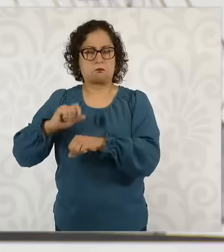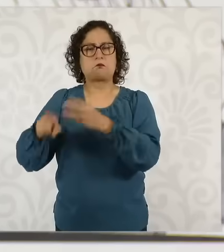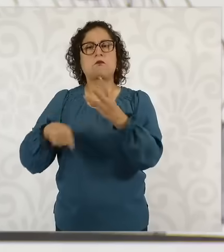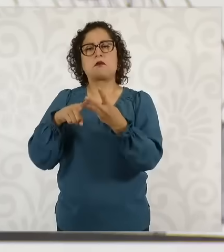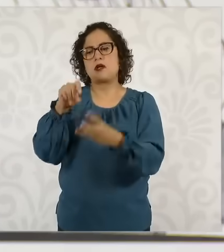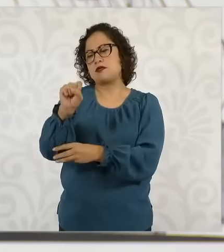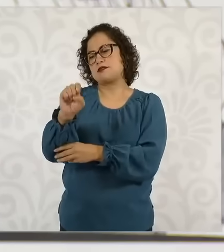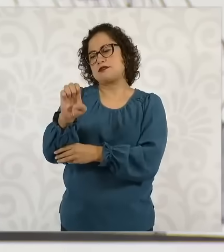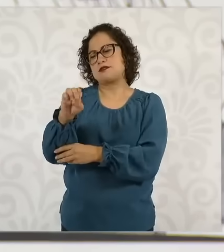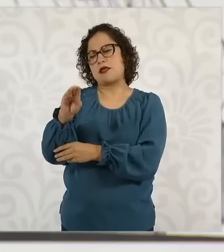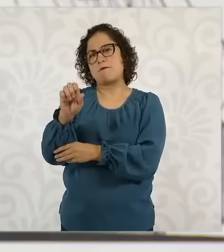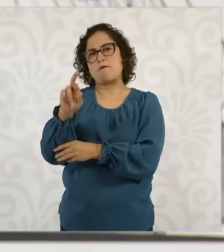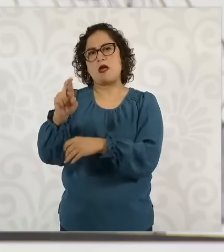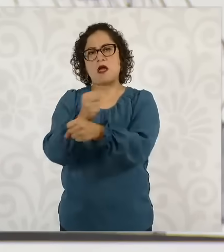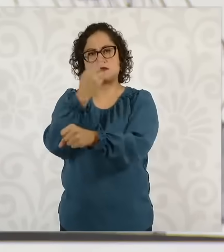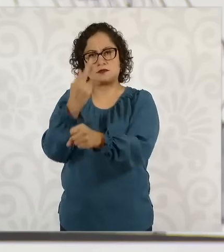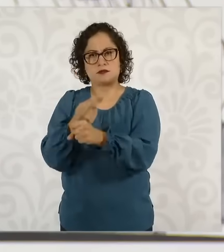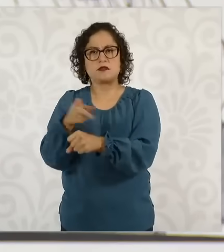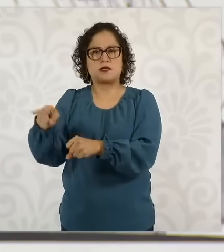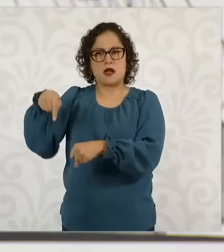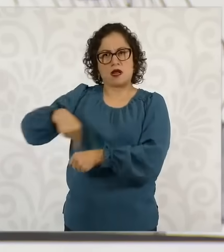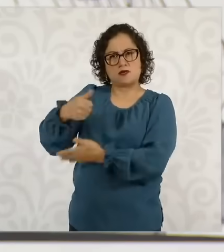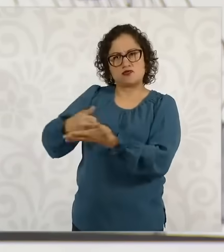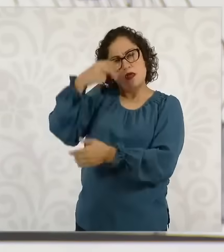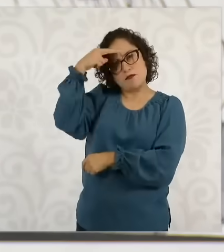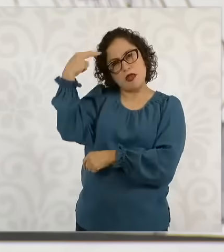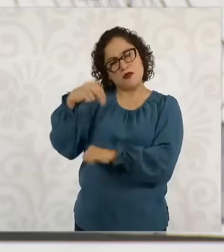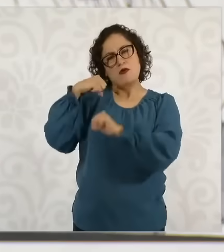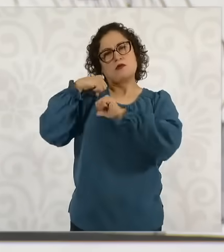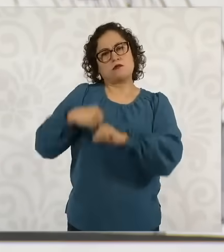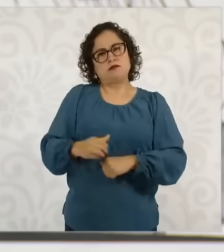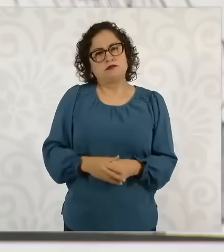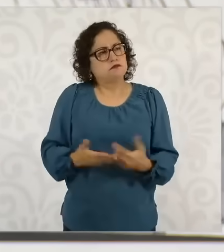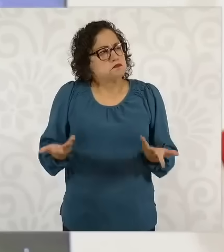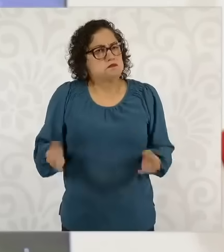opera el aeropuerto internacional de la Ciudad de México, y se resuelven las cosas. Entonces, no hay